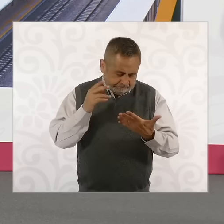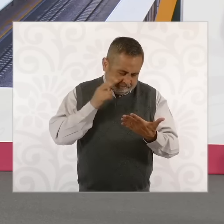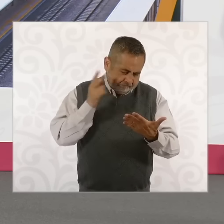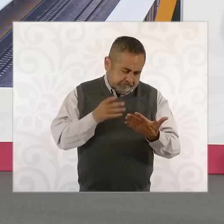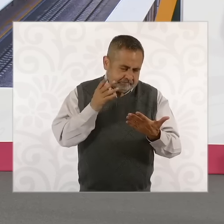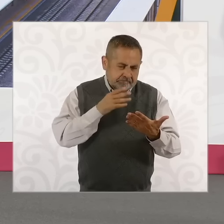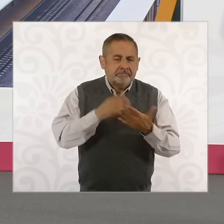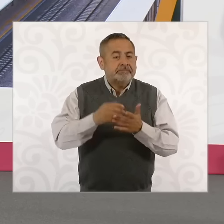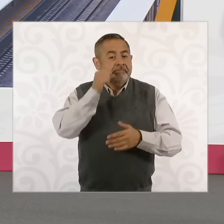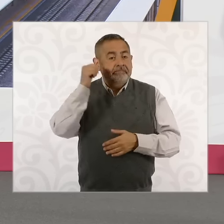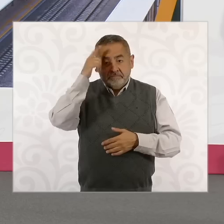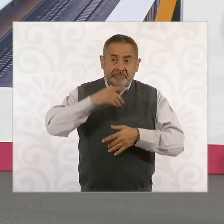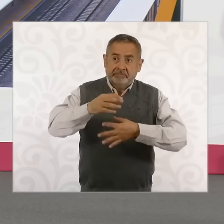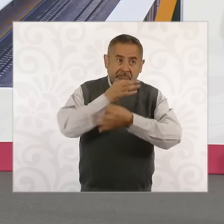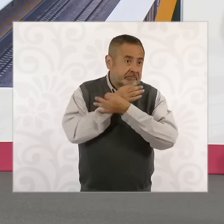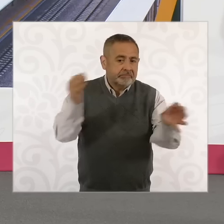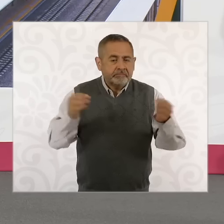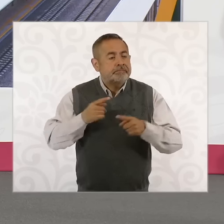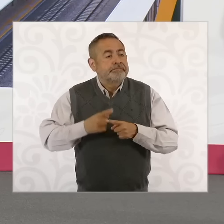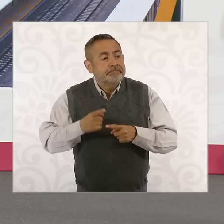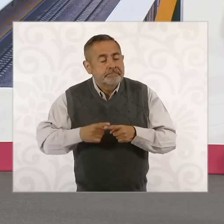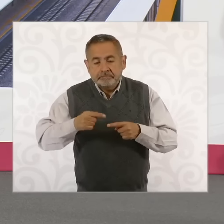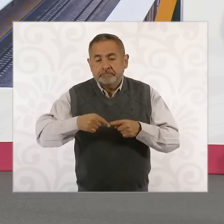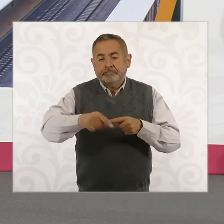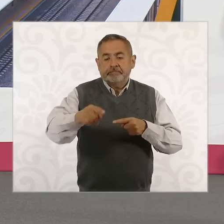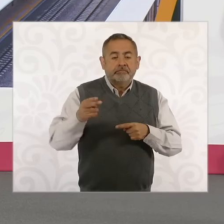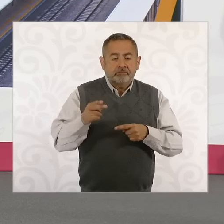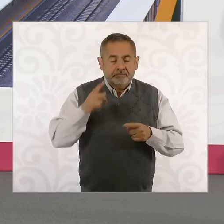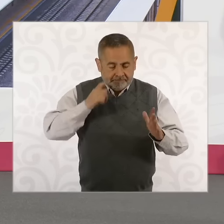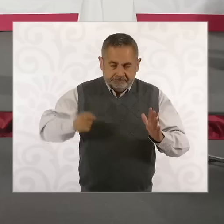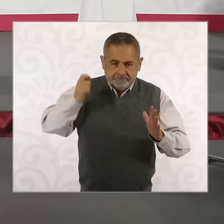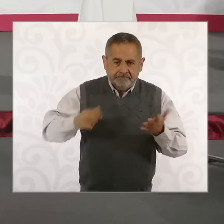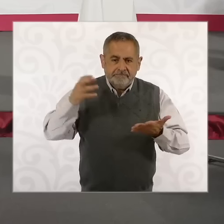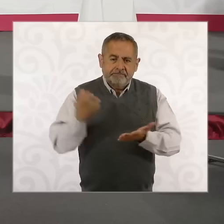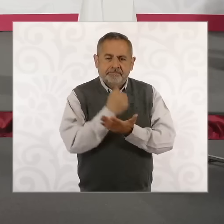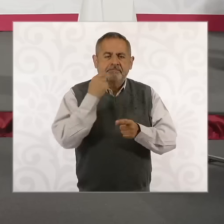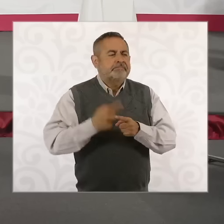se hizo ayer en la noche para tener eh un fallo en el mes de noviembre. La que sigue, por favor.